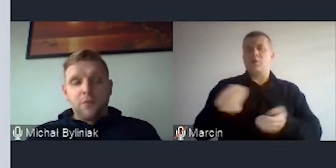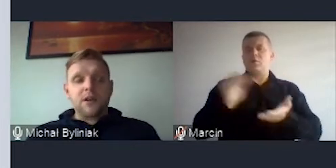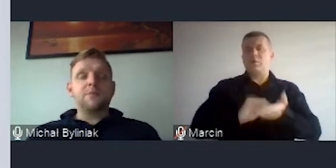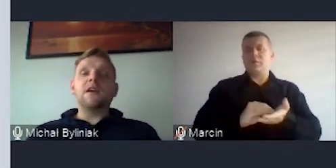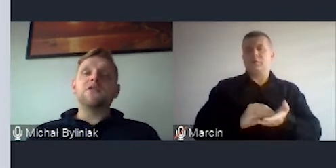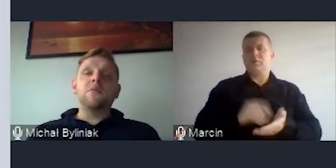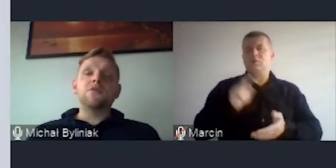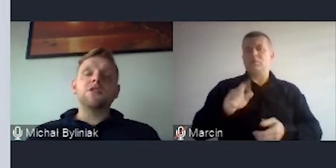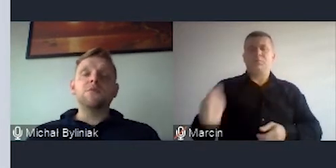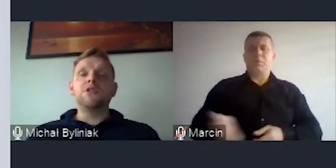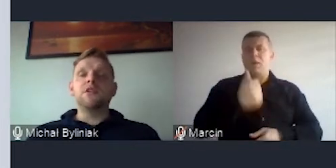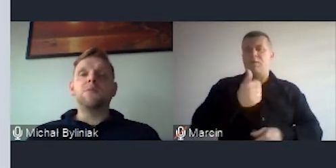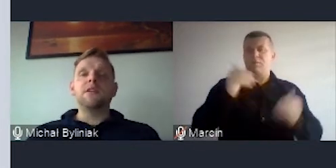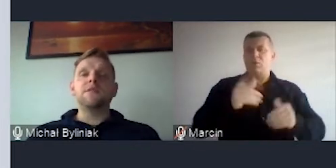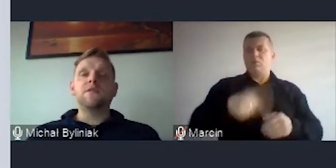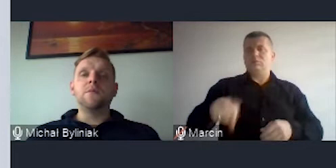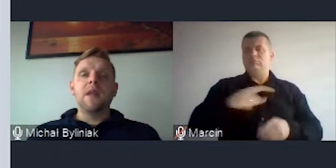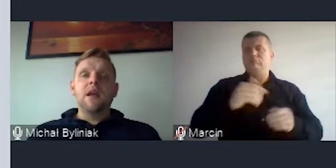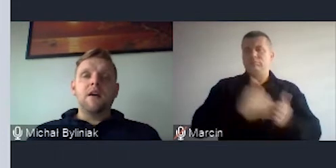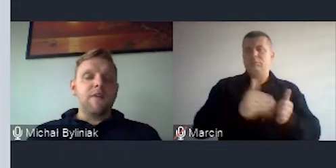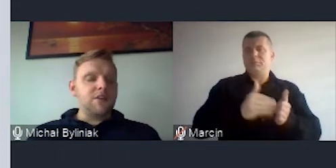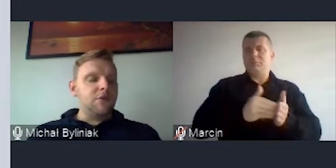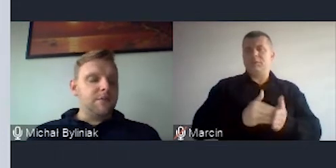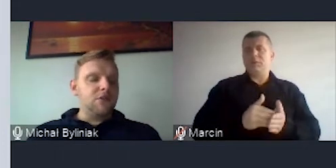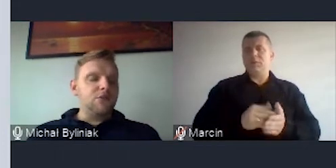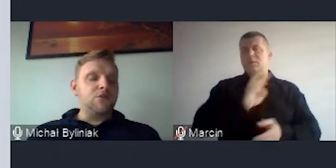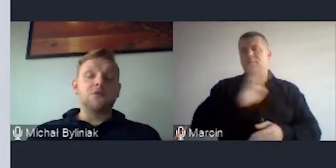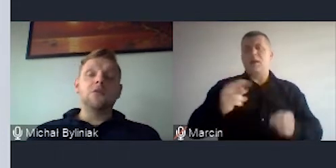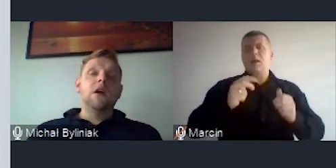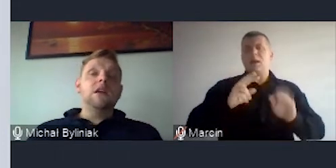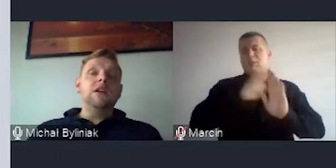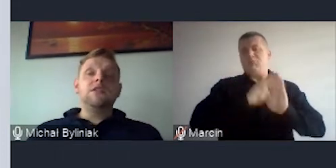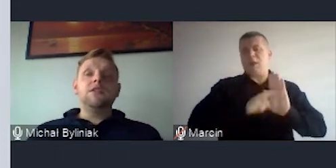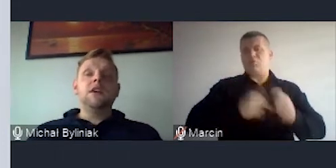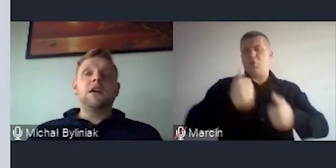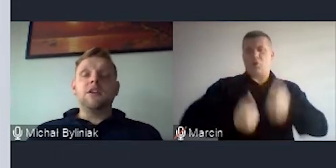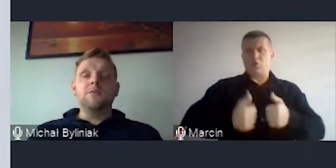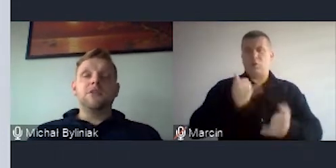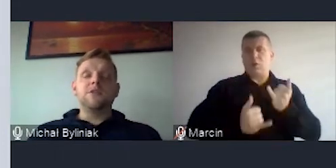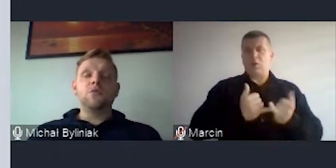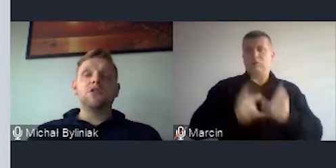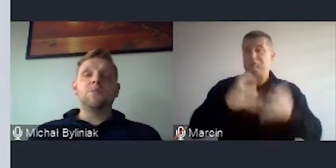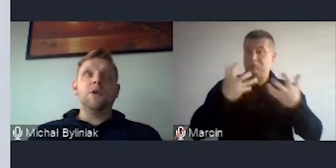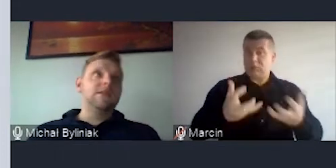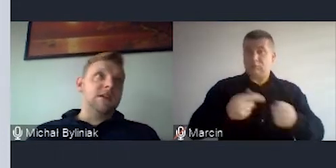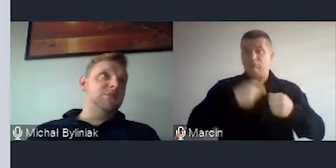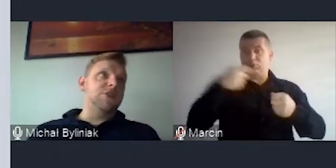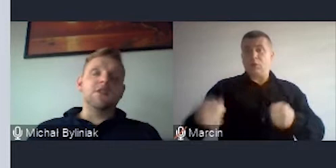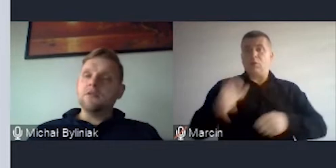i tu po raz pierwszy może się przydać Państwu wasz regulamin konkursu, jeśli chcielibyście przedłużyć projekt z jakiś przyczyn,